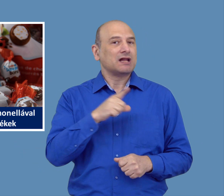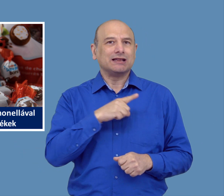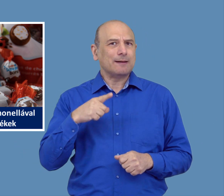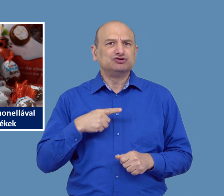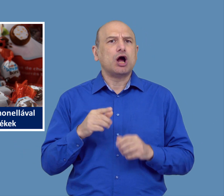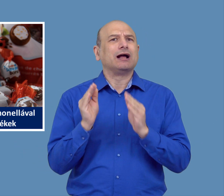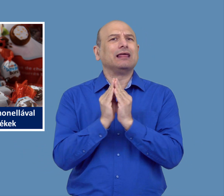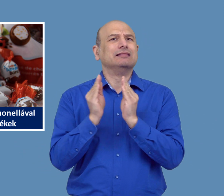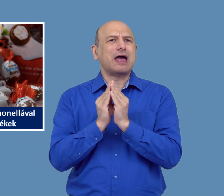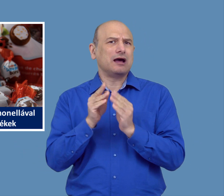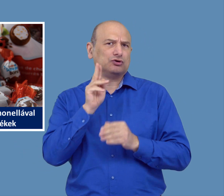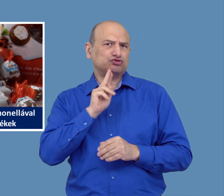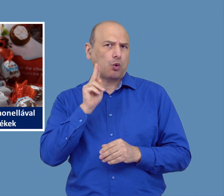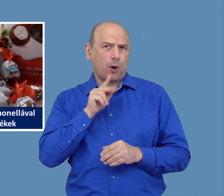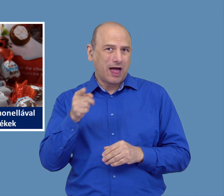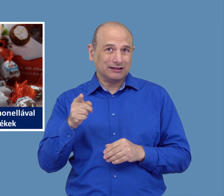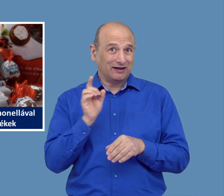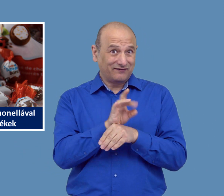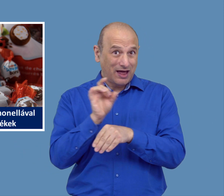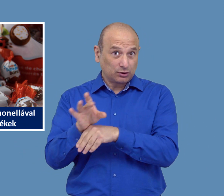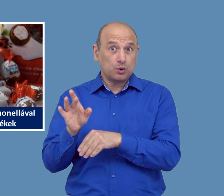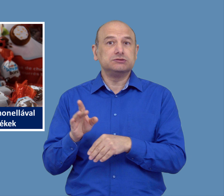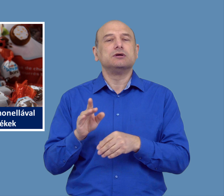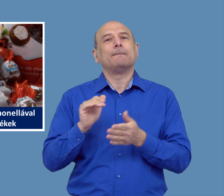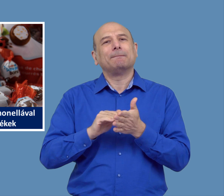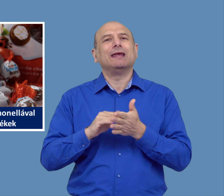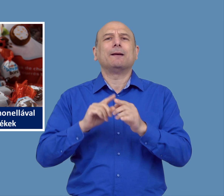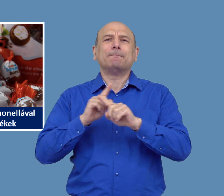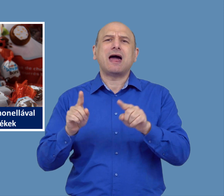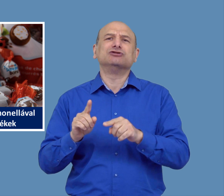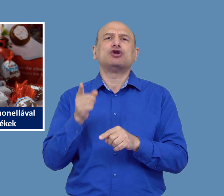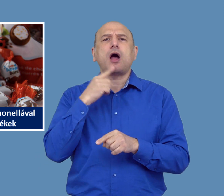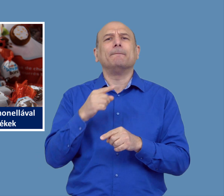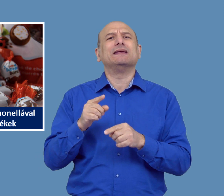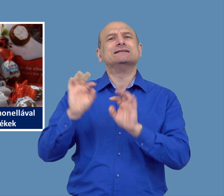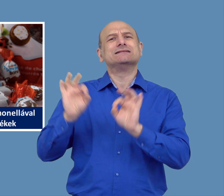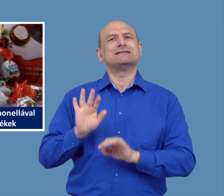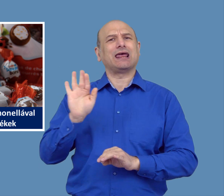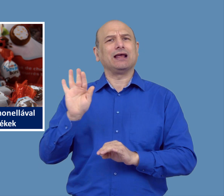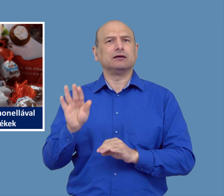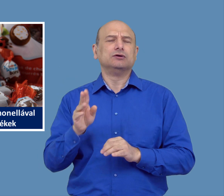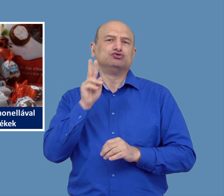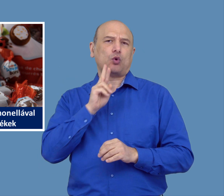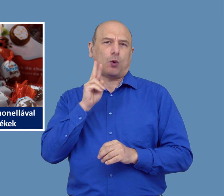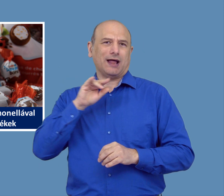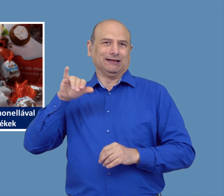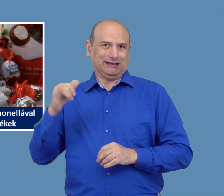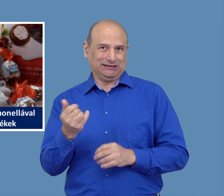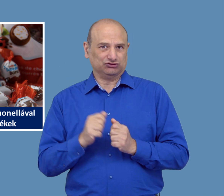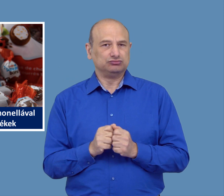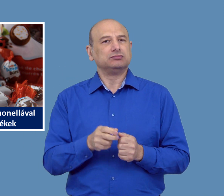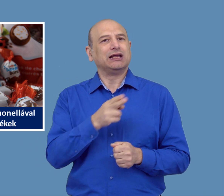A NÉBIH által jelenleg közzétett listán van meglepetéstojás, ám a termékek többsége más csokoládékészítmény az ismert márkanév alatt.